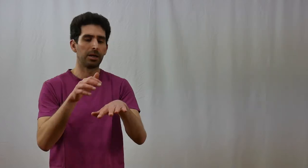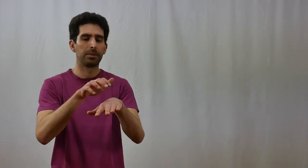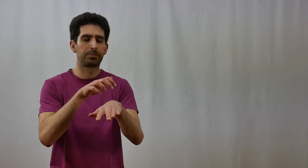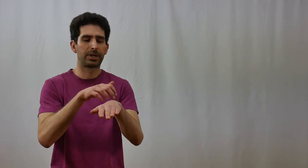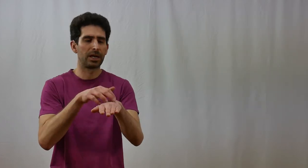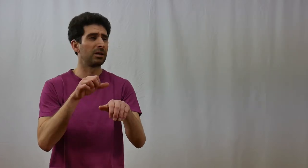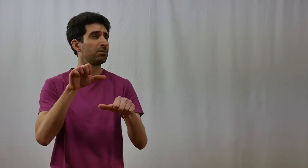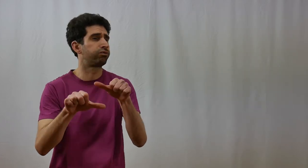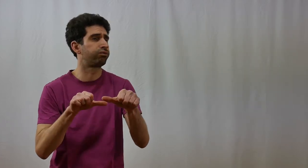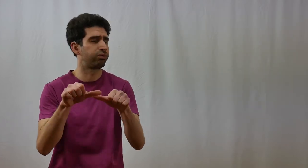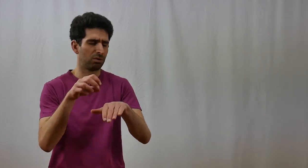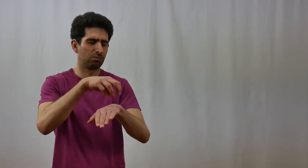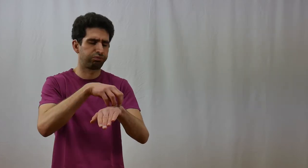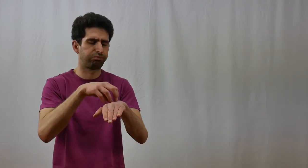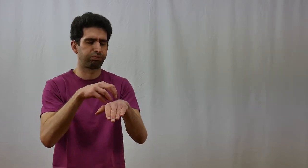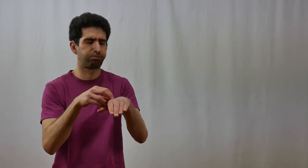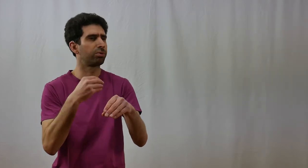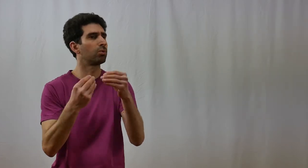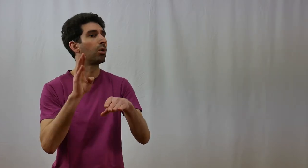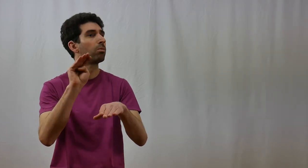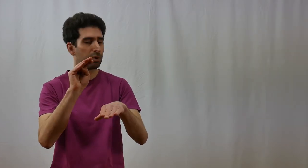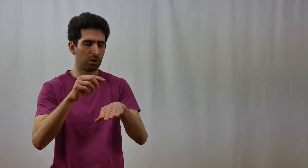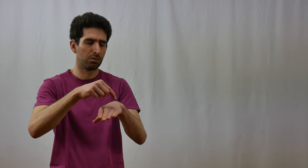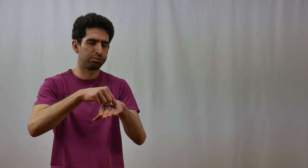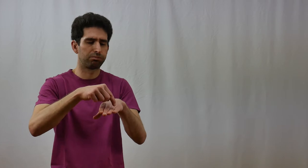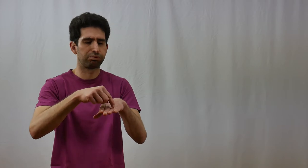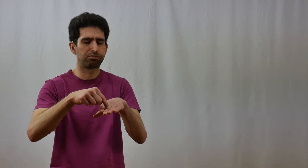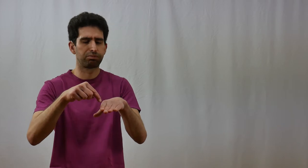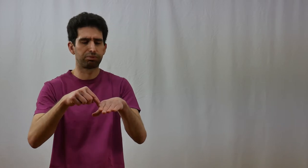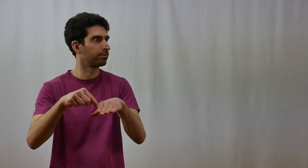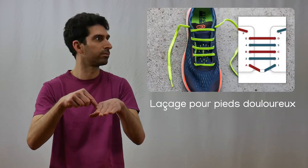Pour des pieds douloureux (ampoules et bleus)...